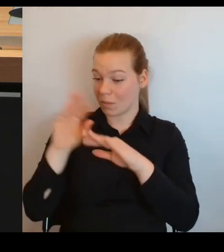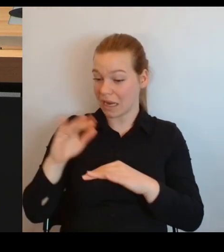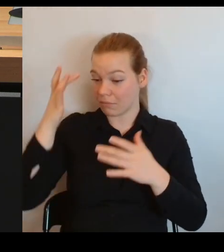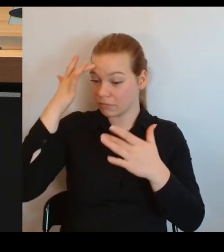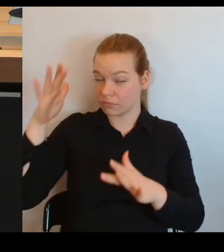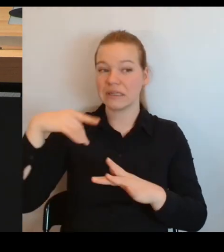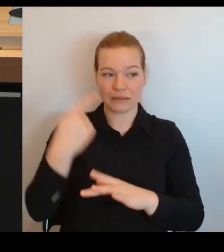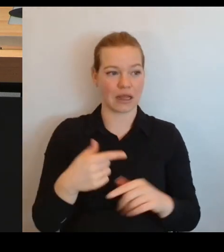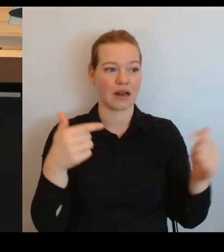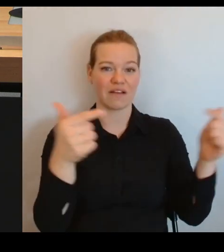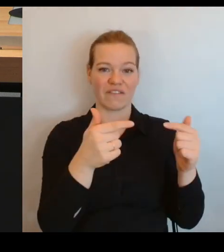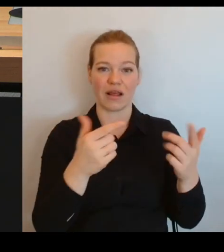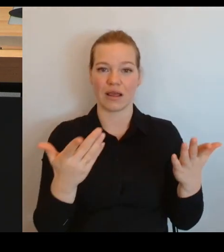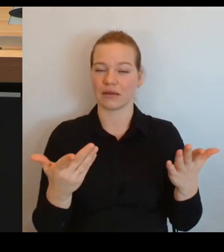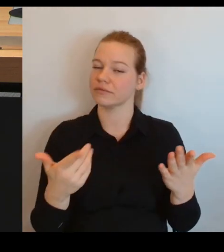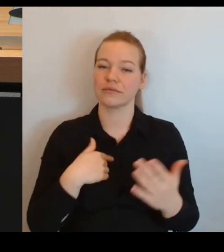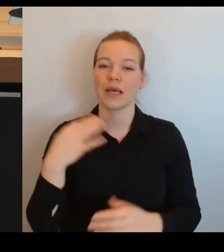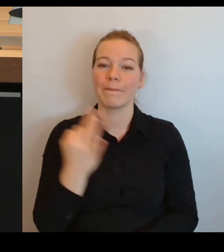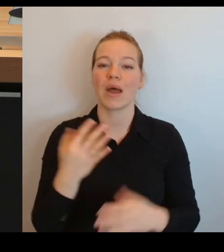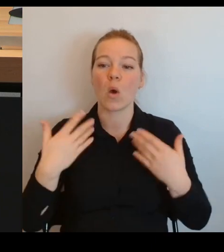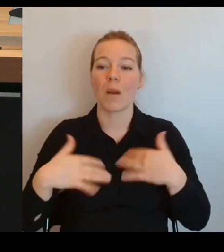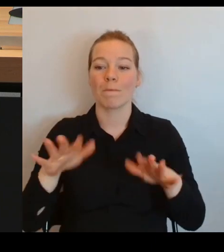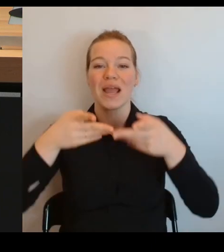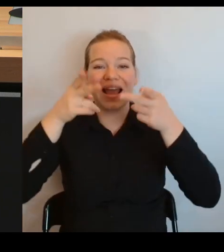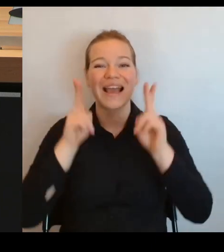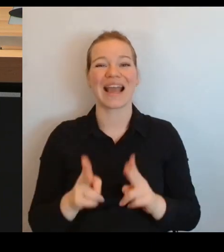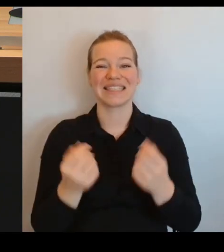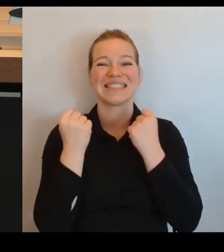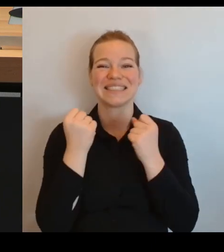Es gibt keinen Grund, länger an einer unterschiedlichen Behandlung festzuhalten, meine Damen und Herren.